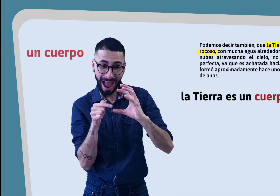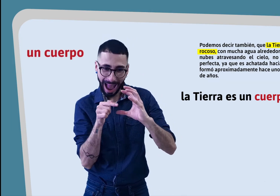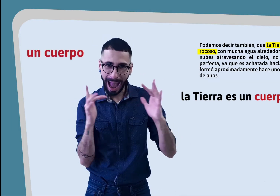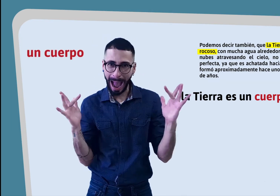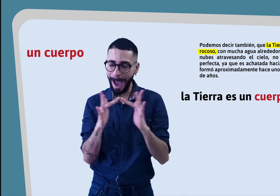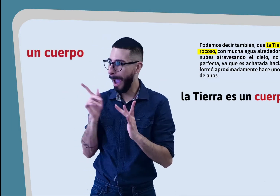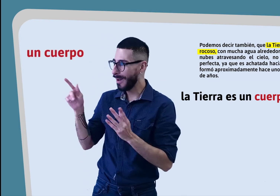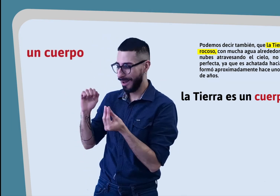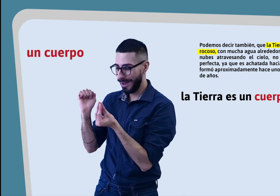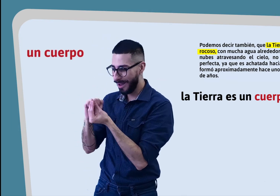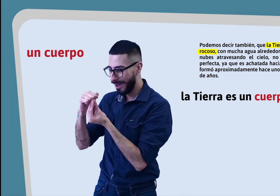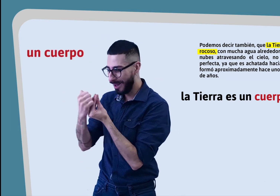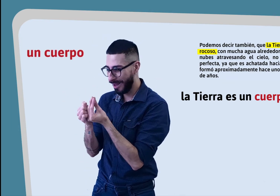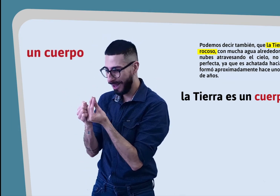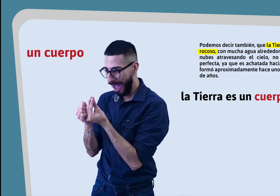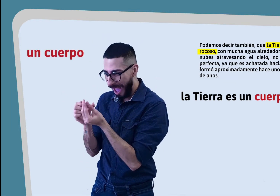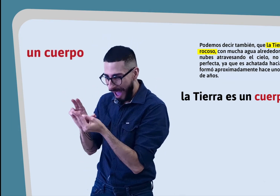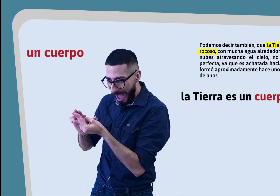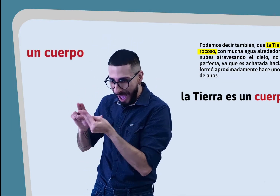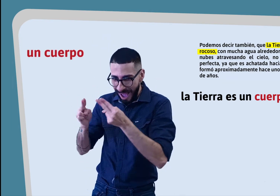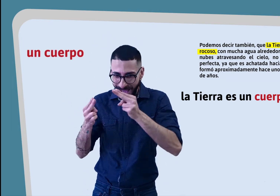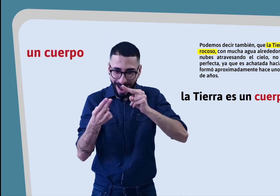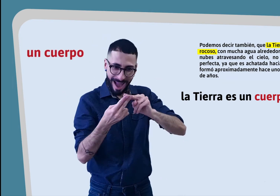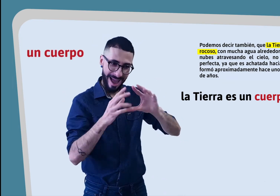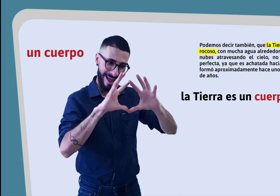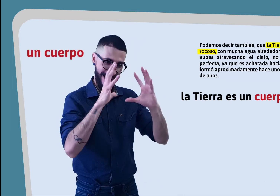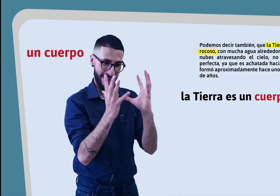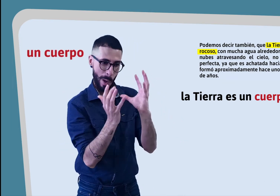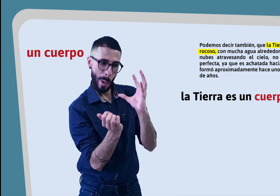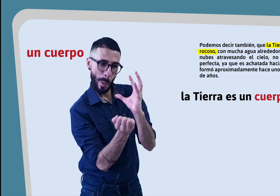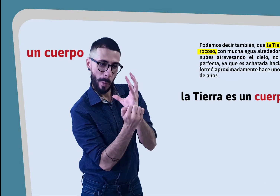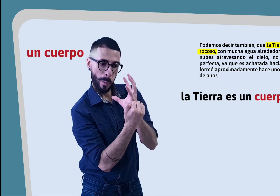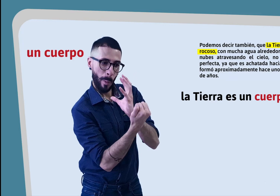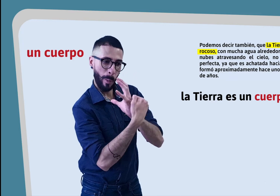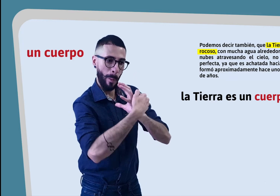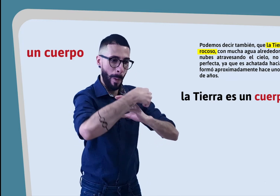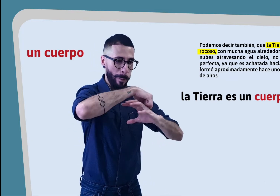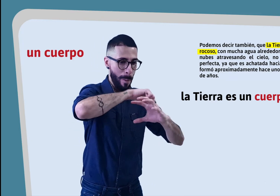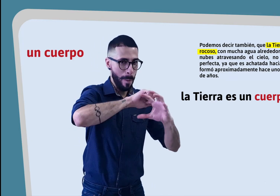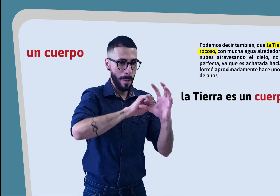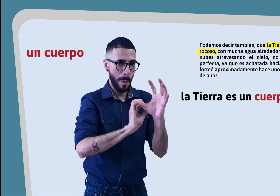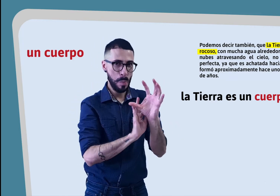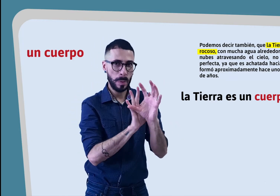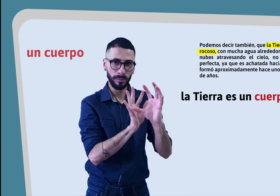Por eso la seña adecuada es esta.